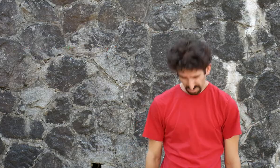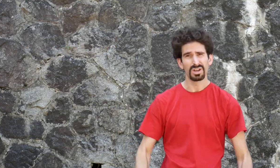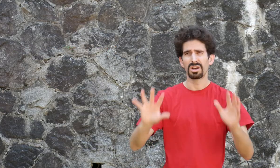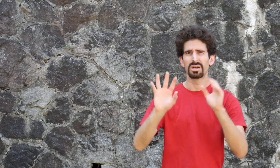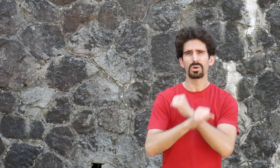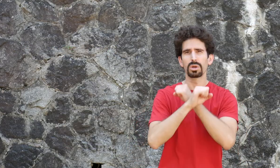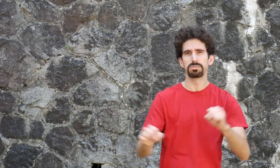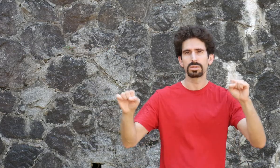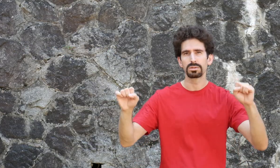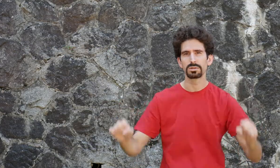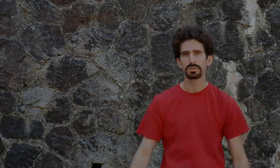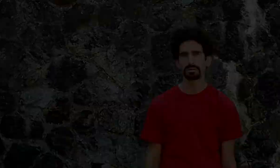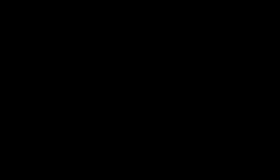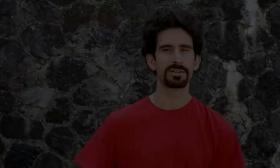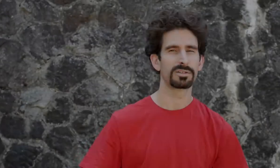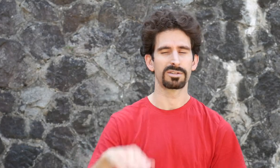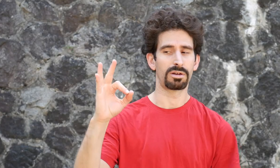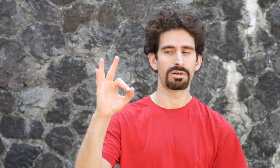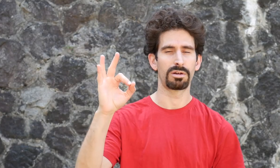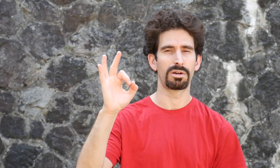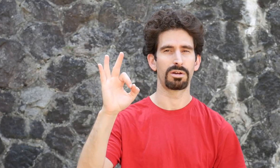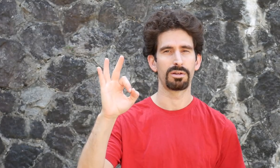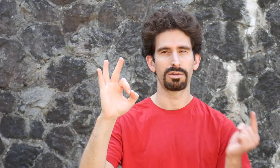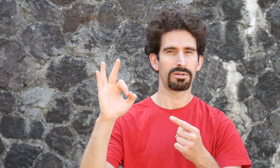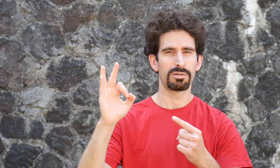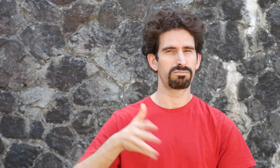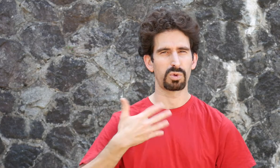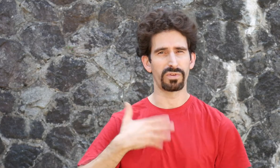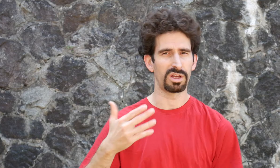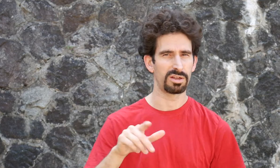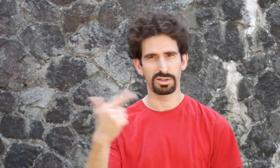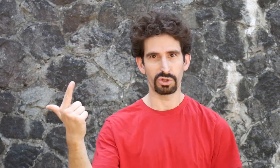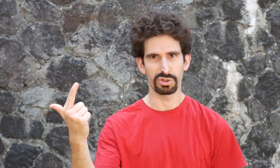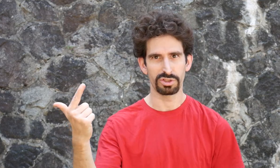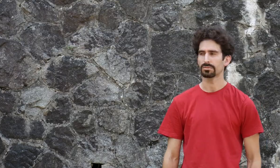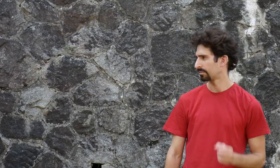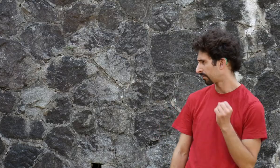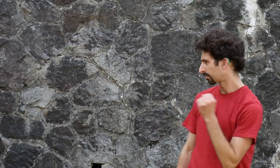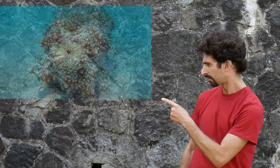C'est incroyable. L'anus, pourquoi faire ? Deuxièmement...